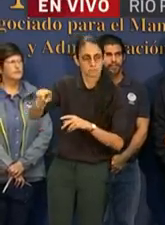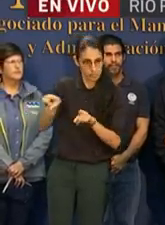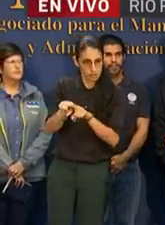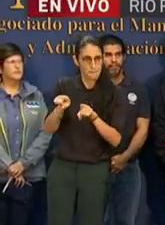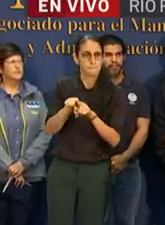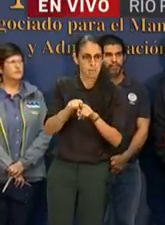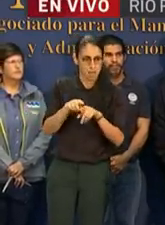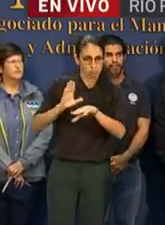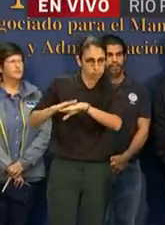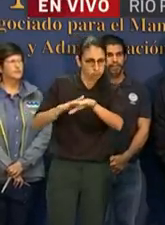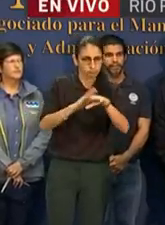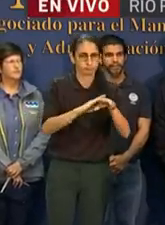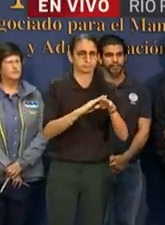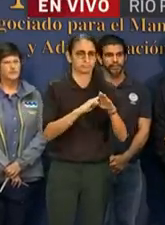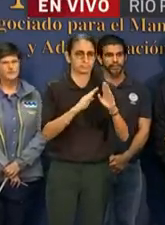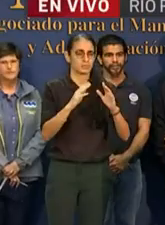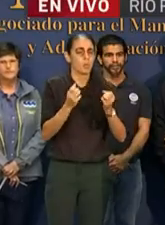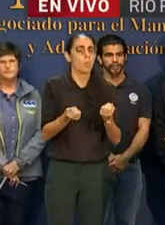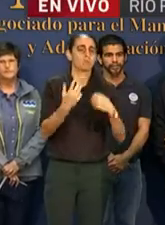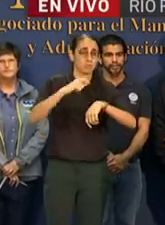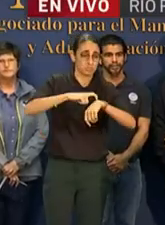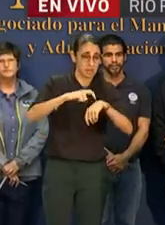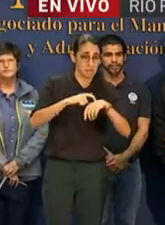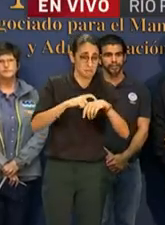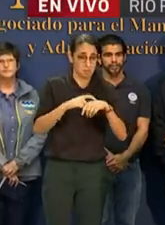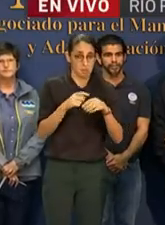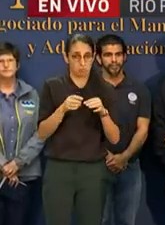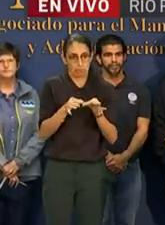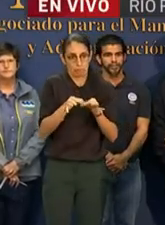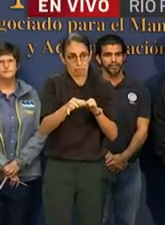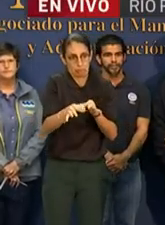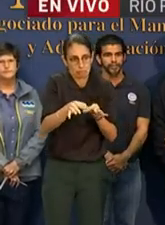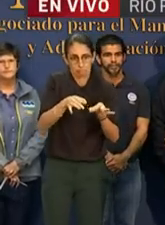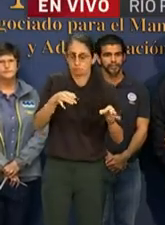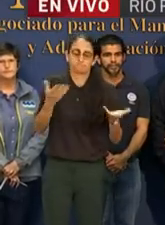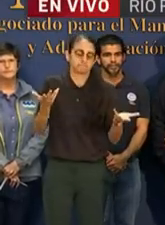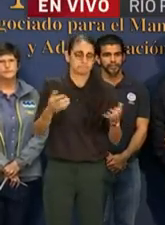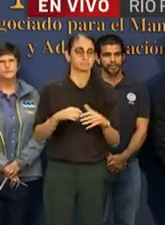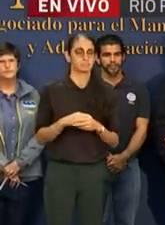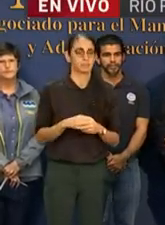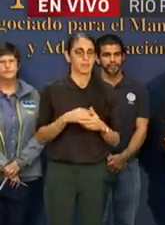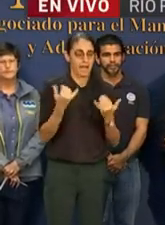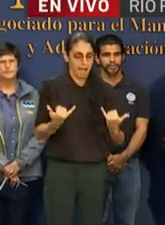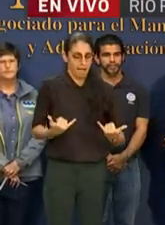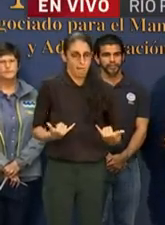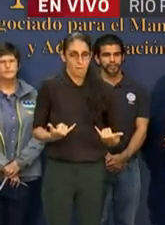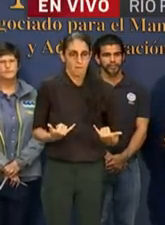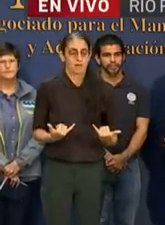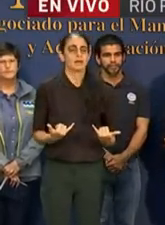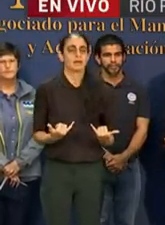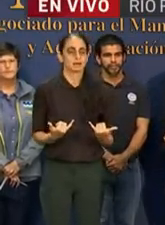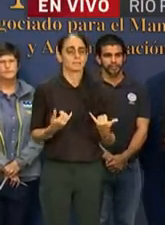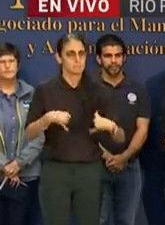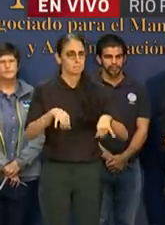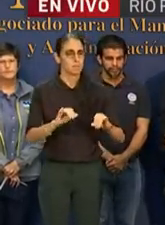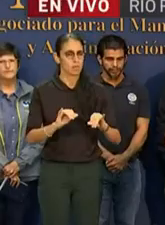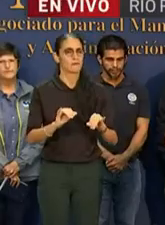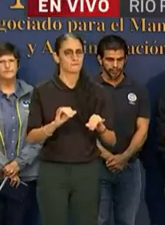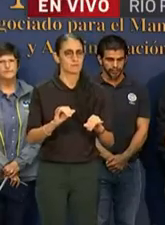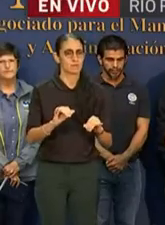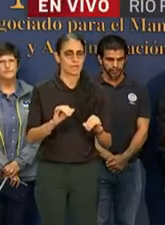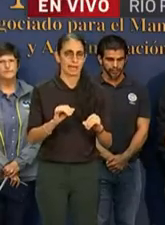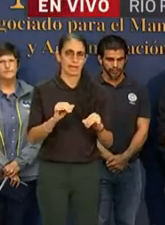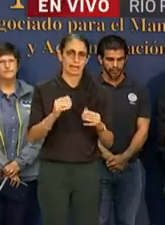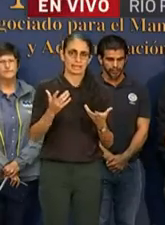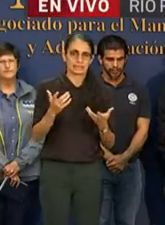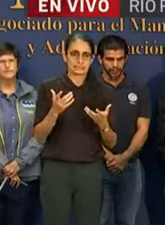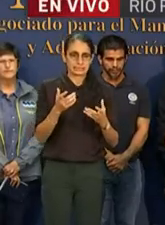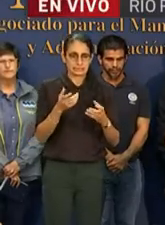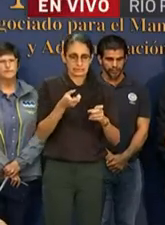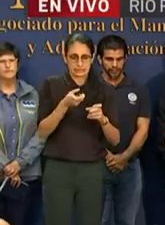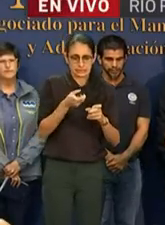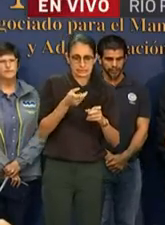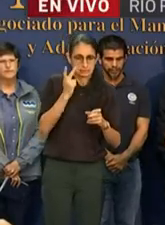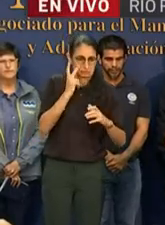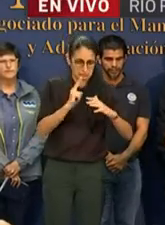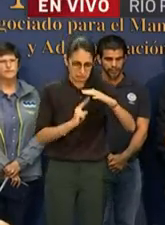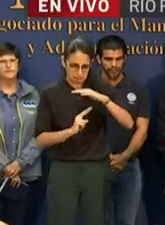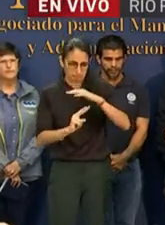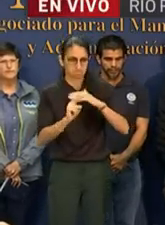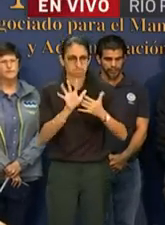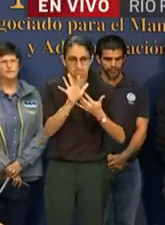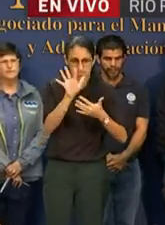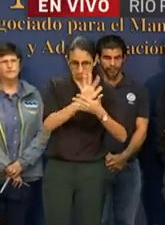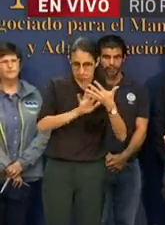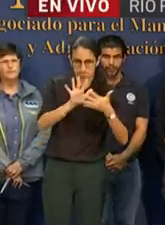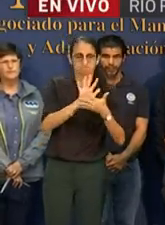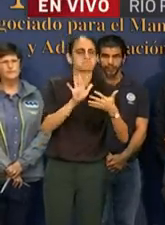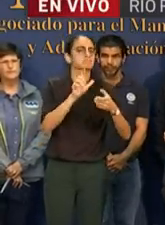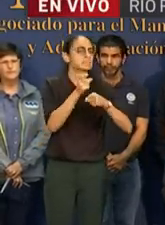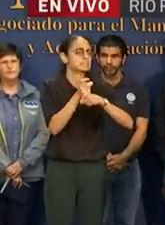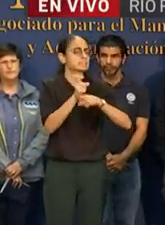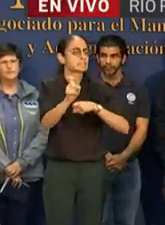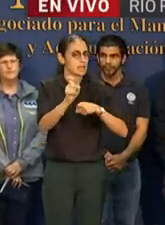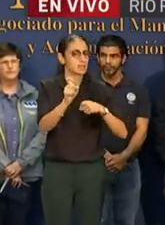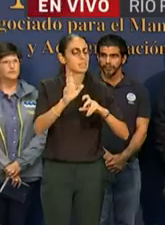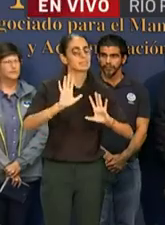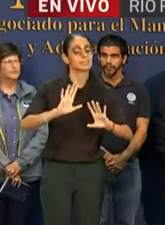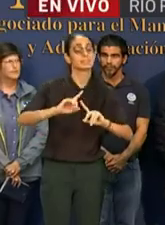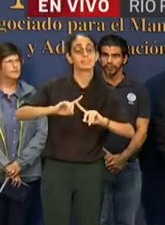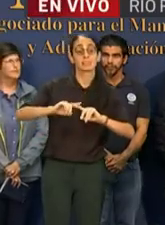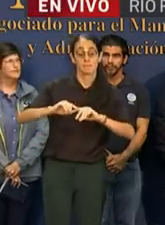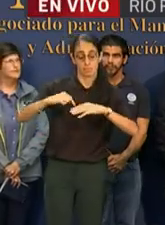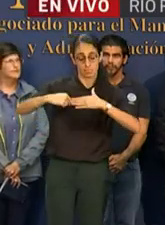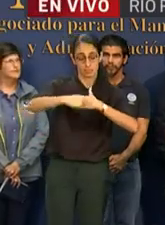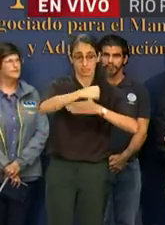OCURRA DE LA MANO DE EQUIPOS,